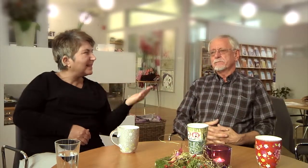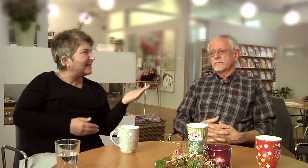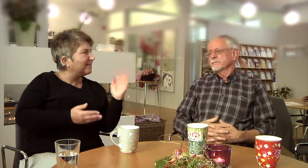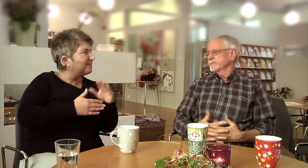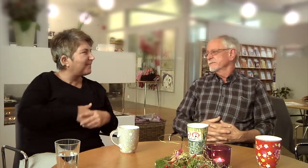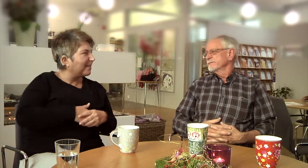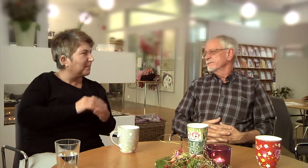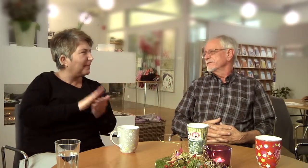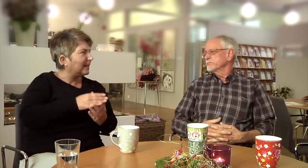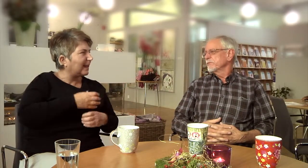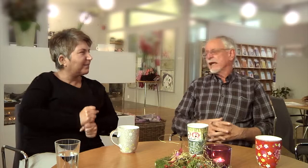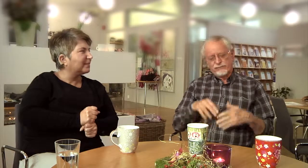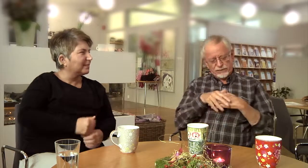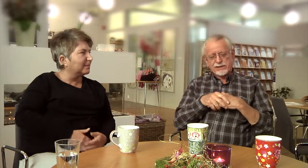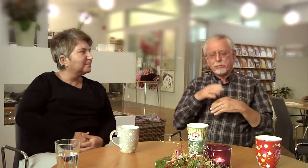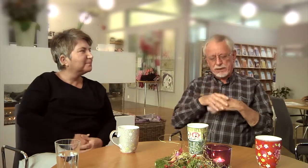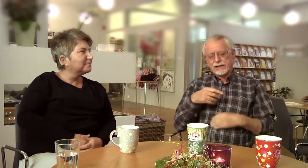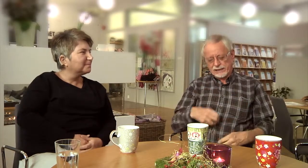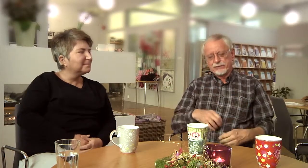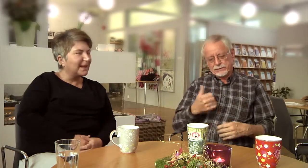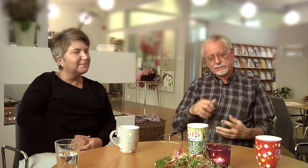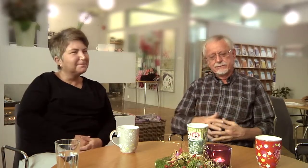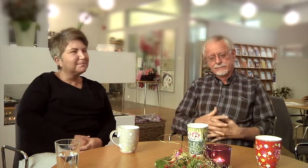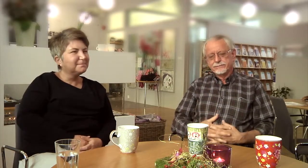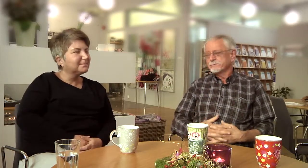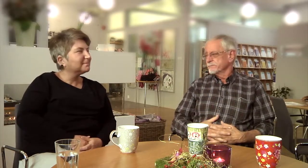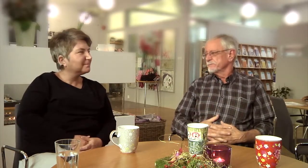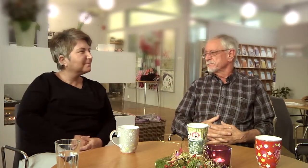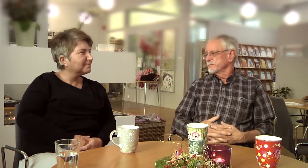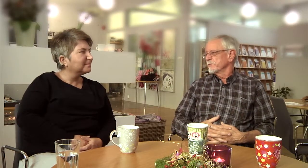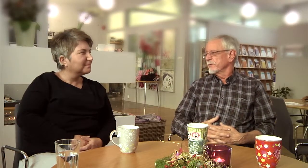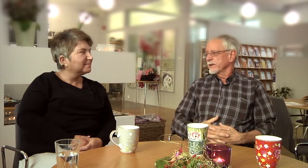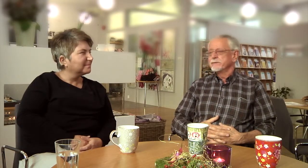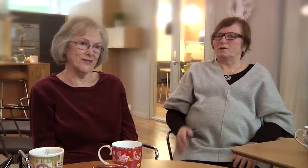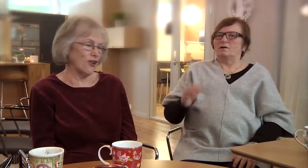Du er blitt venn med kreften? Ja, jeg er blitt venn med kreften.